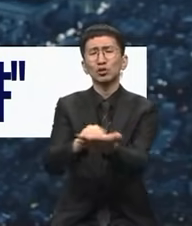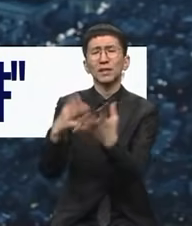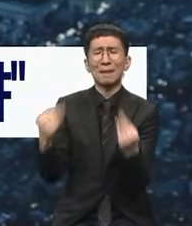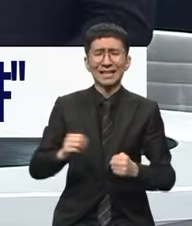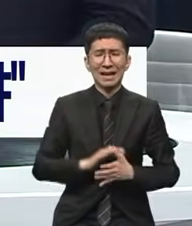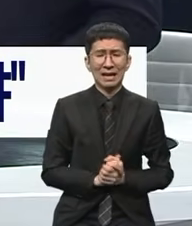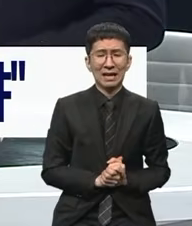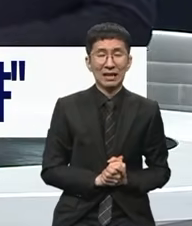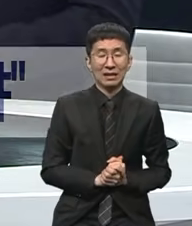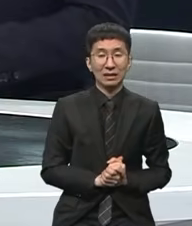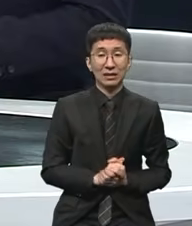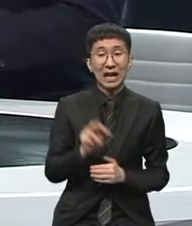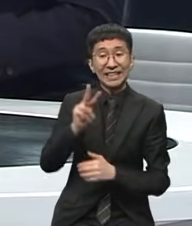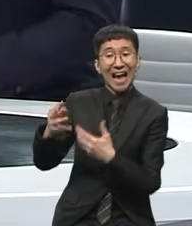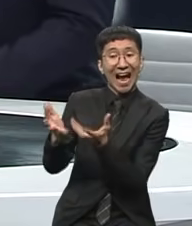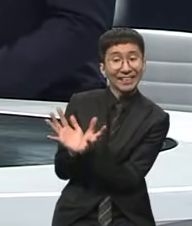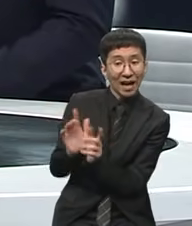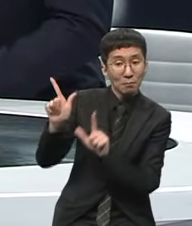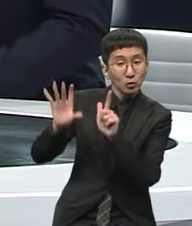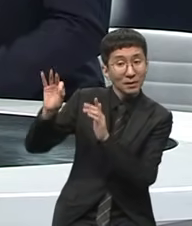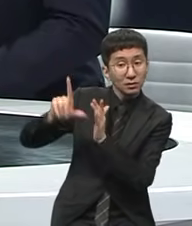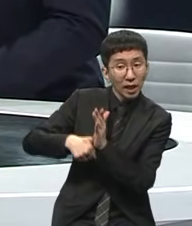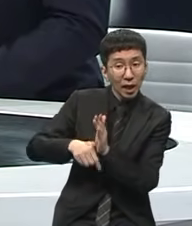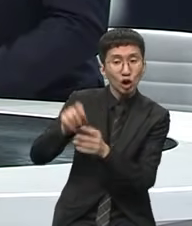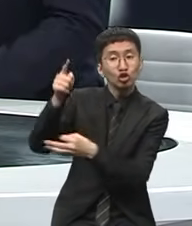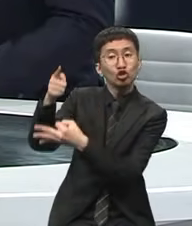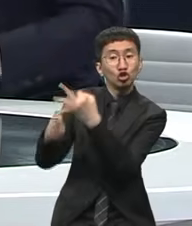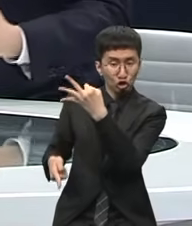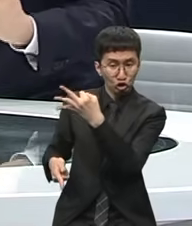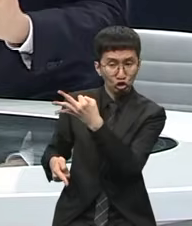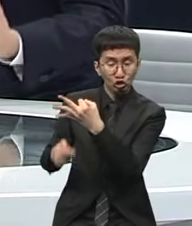(앵커) 야권 후보 이야기를 해보면 지금